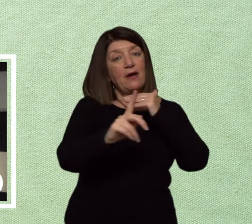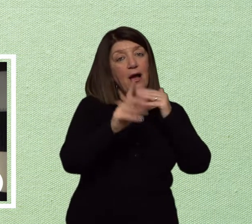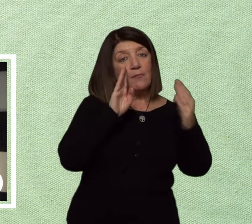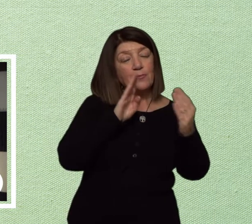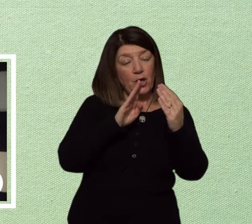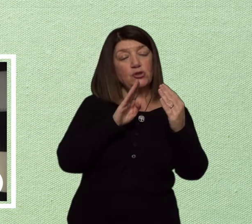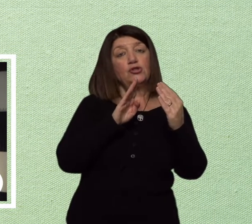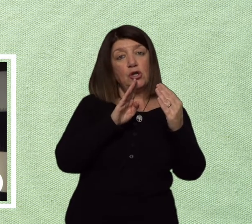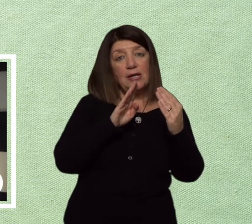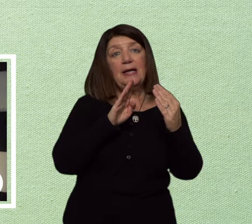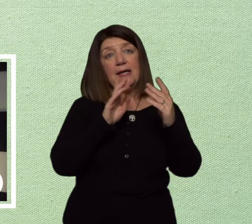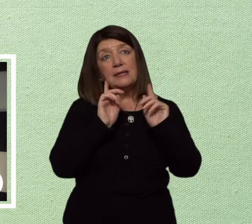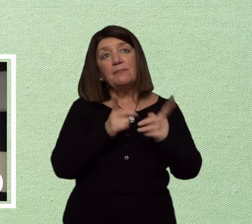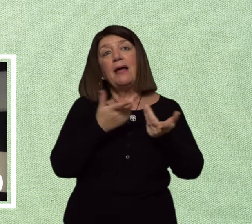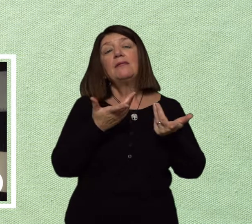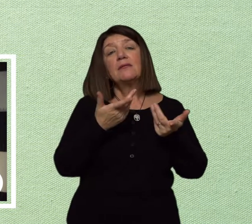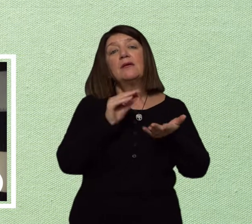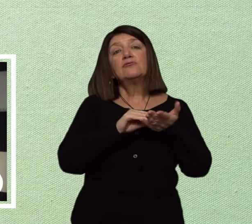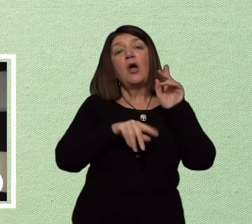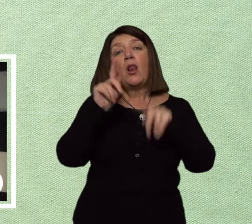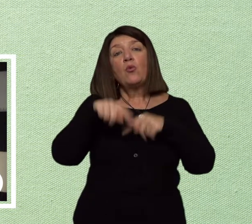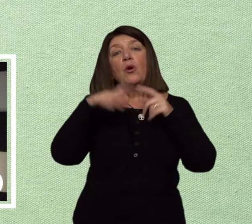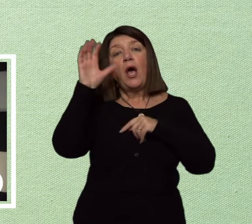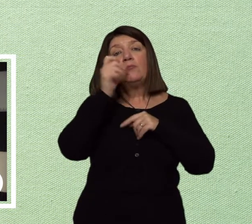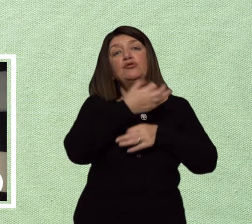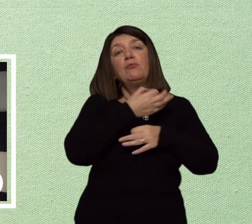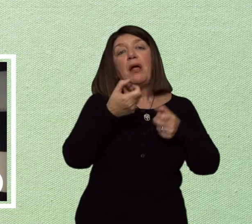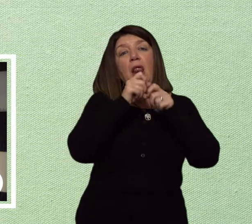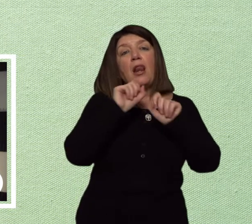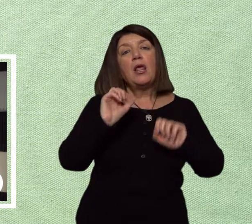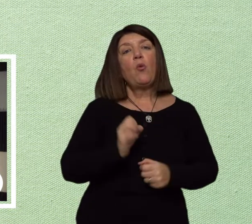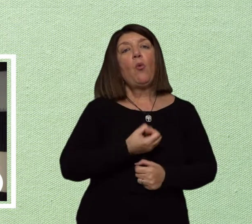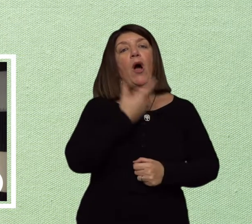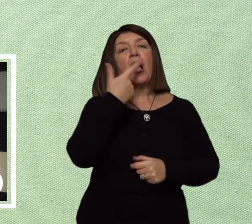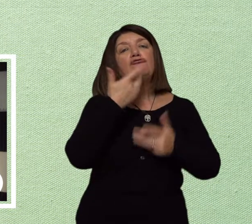grado di comprendere con un linguaggio semplice la necessità di fare gli esami. Certo che quando